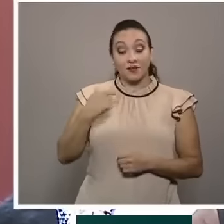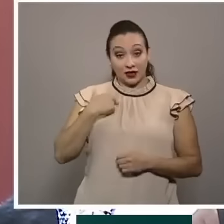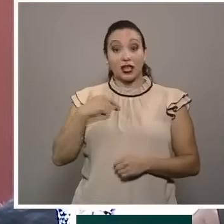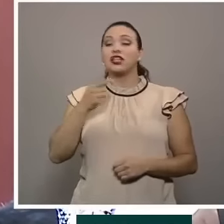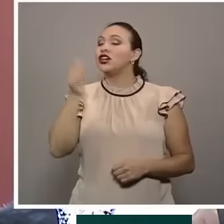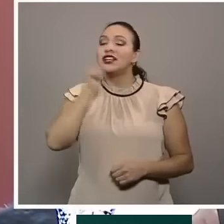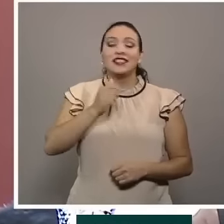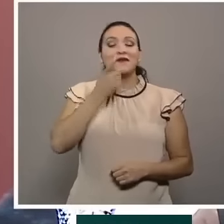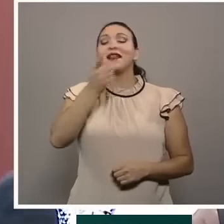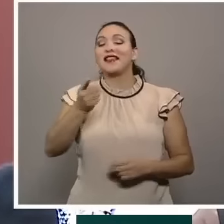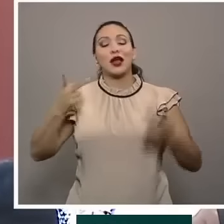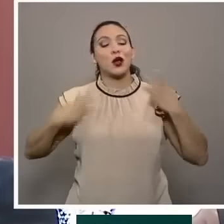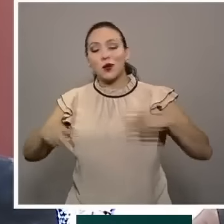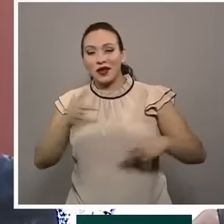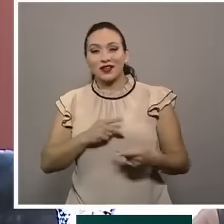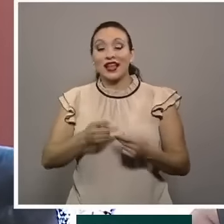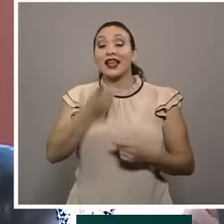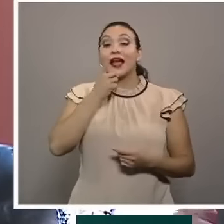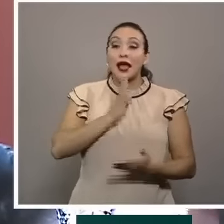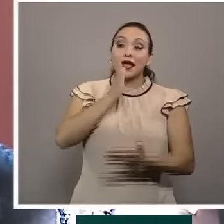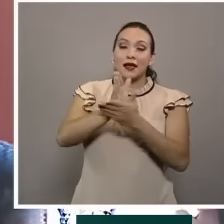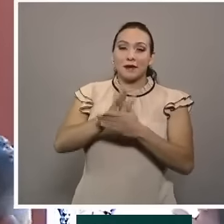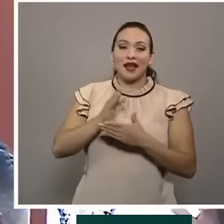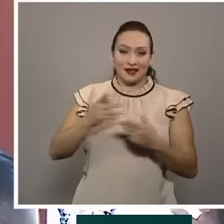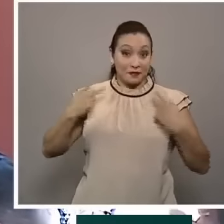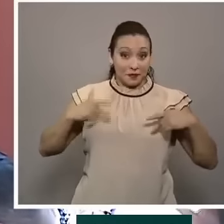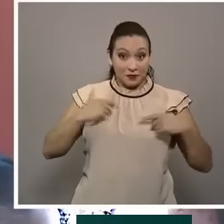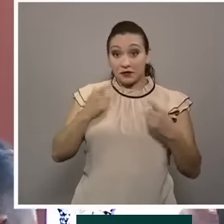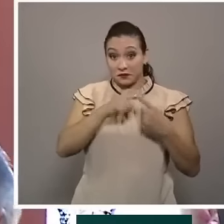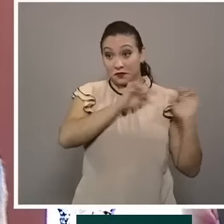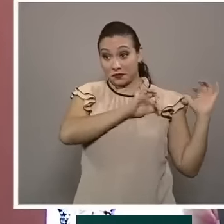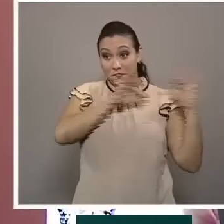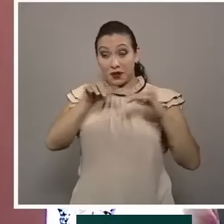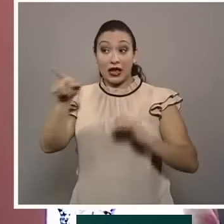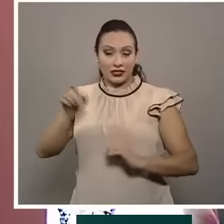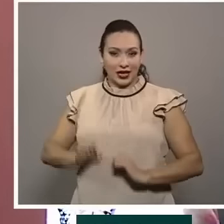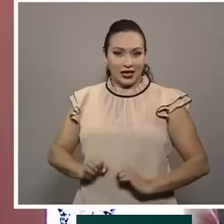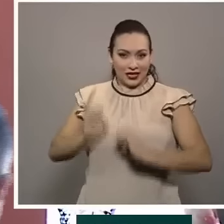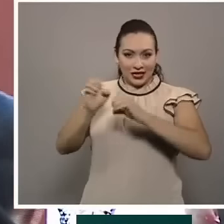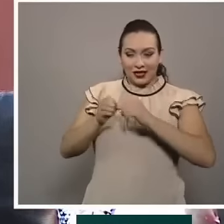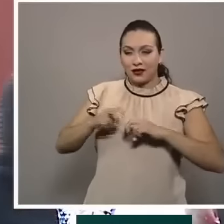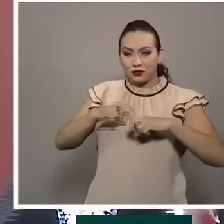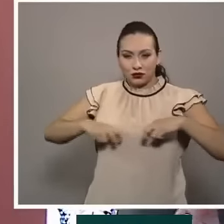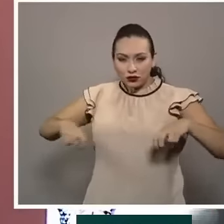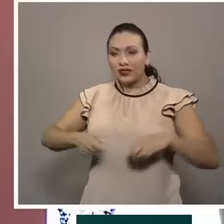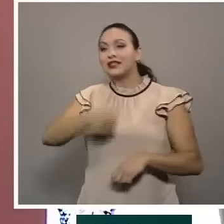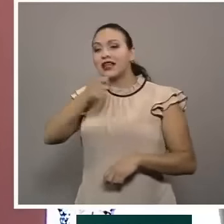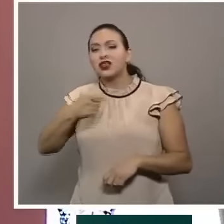que va al salón de plenos de la corte. Siempre mandan una comisión para saber cómo va su asunto